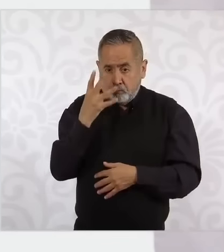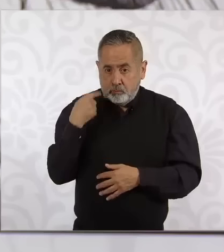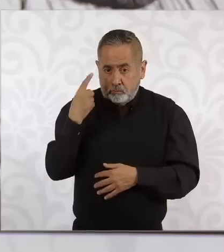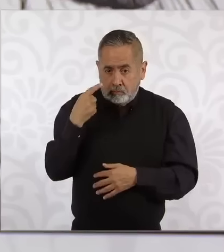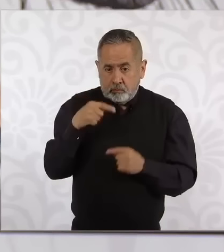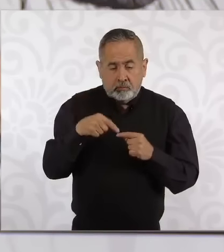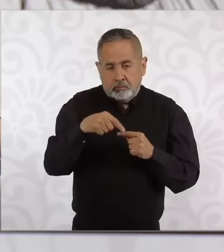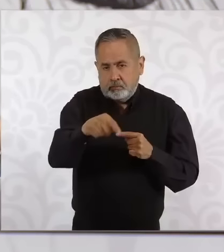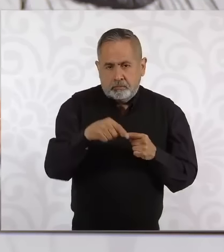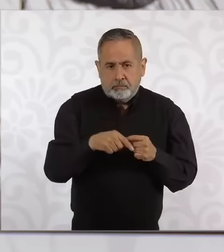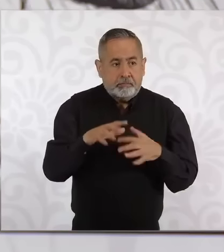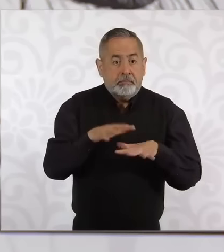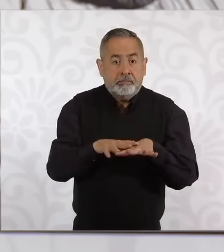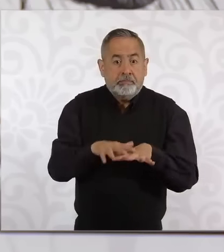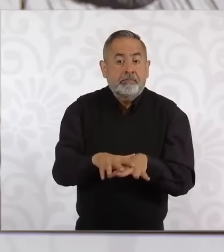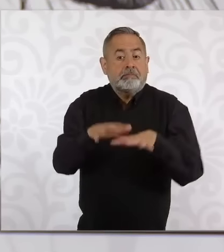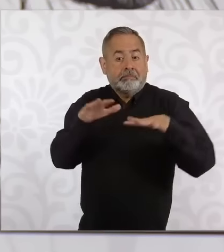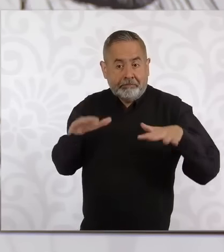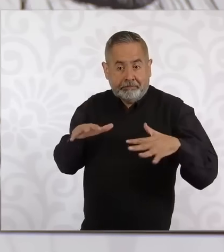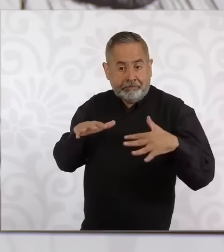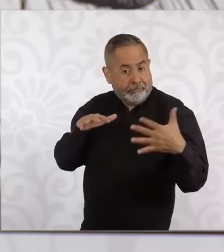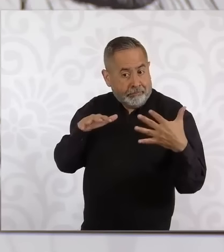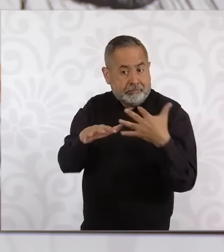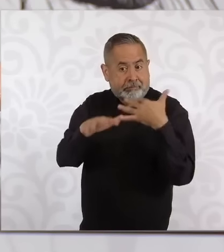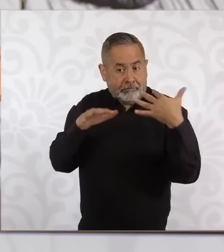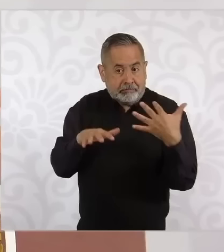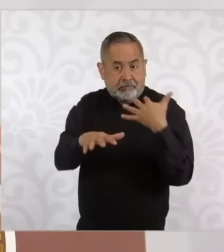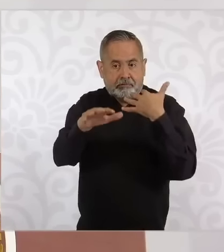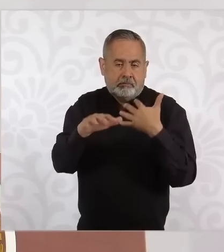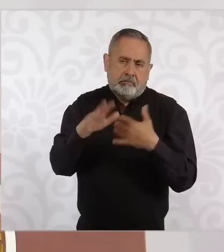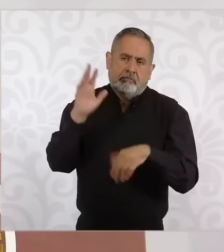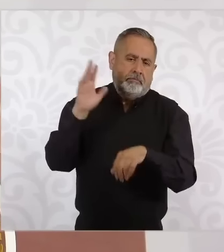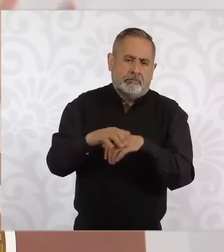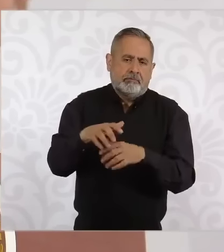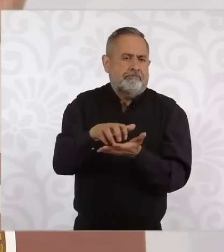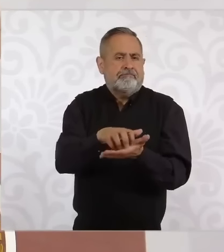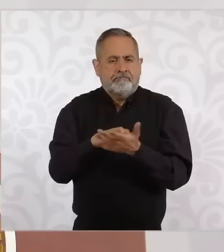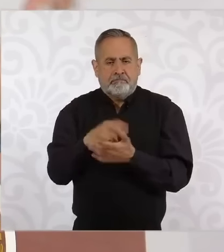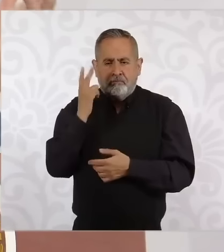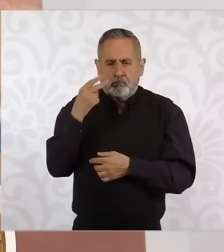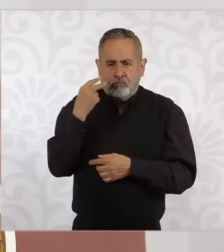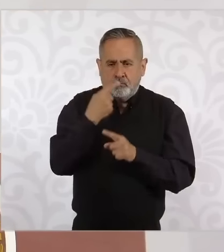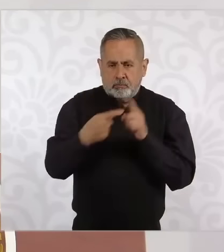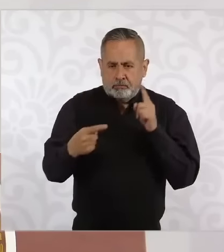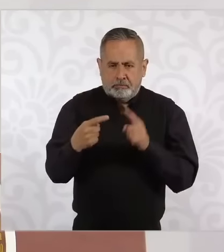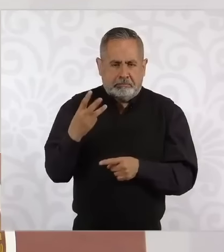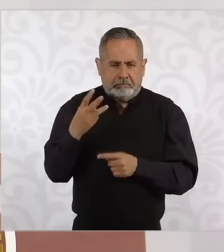Eh, al ampliar la carretera a Querétaro, pues entonces van a ser 2 horas y media o tres y